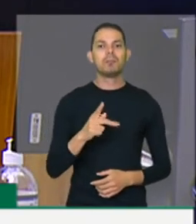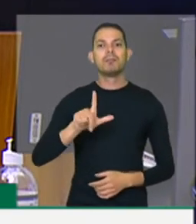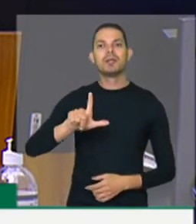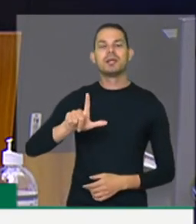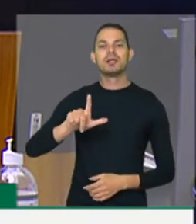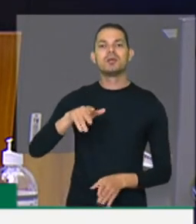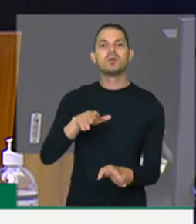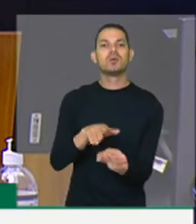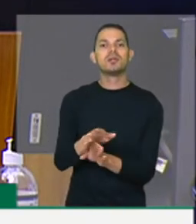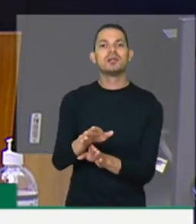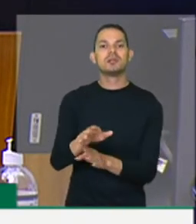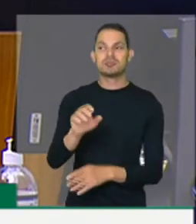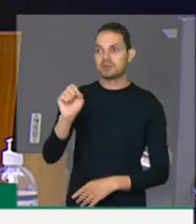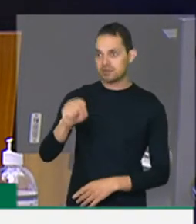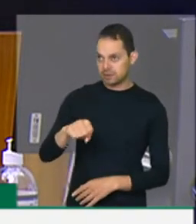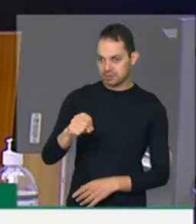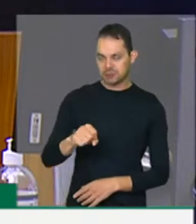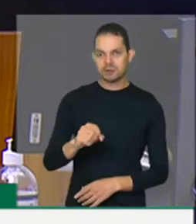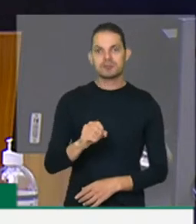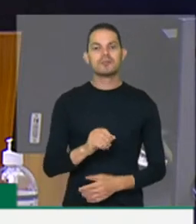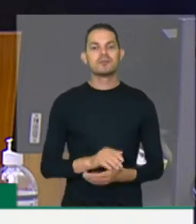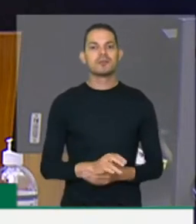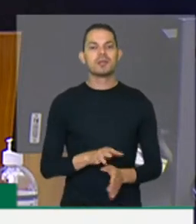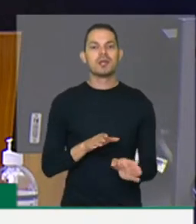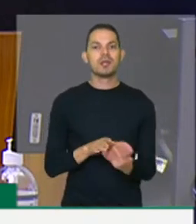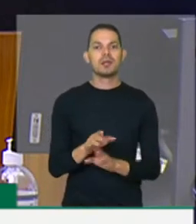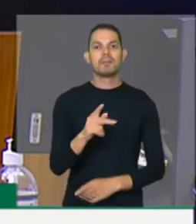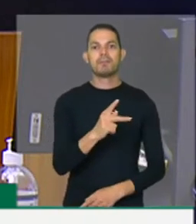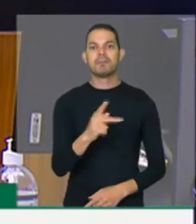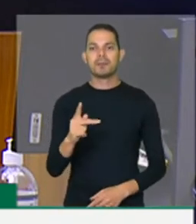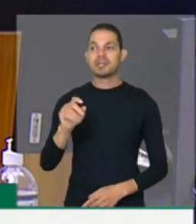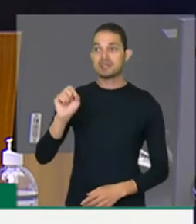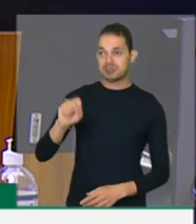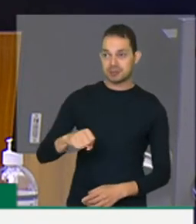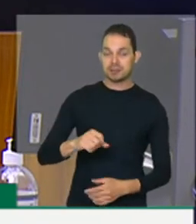O PL ORIENTA? -- [DEPUTADO]: SIM. PARENTE COMO ORIENTA O PROGRESSISTAS? [DEPUTADO]: SIM. -- [PRESIDENTE]: COMO